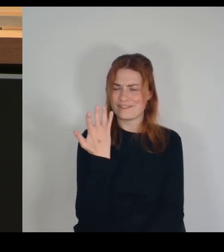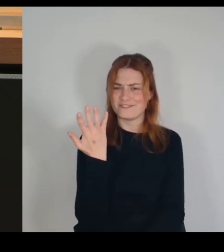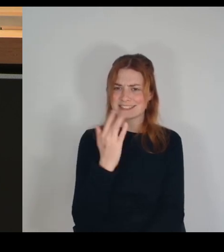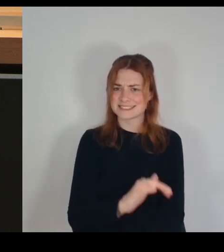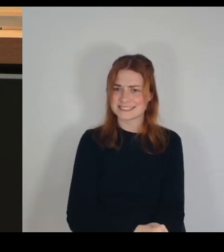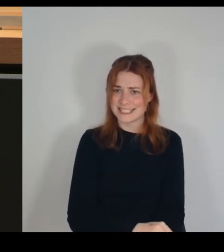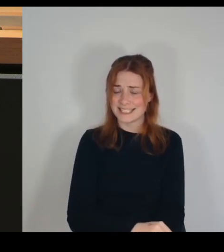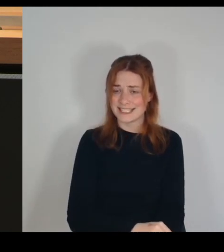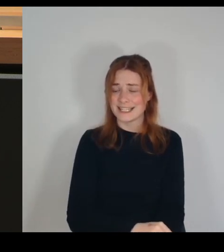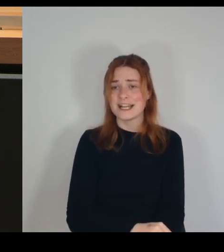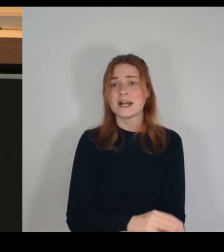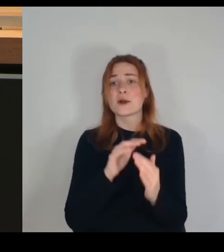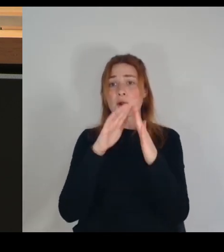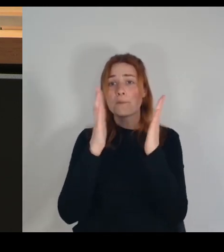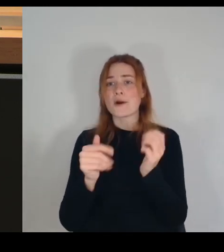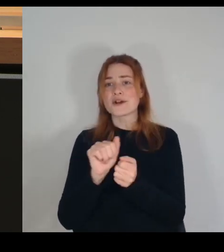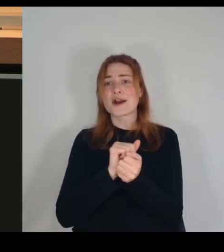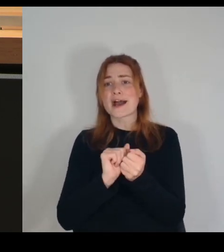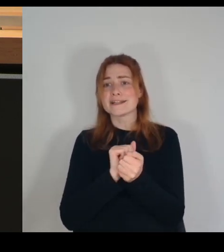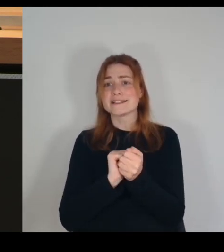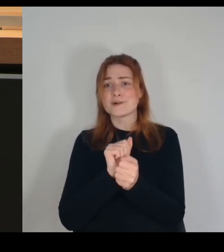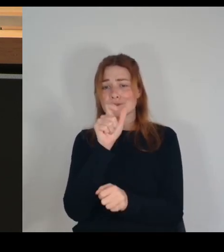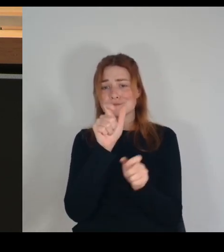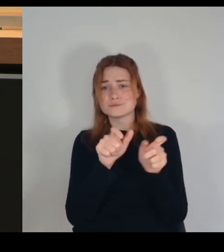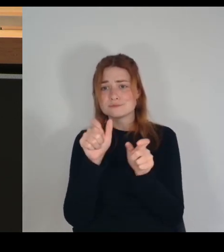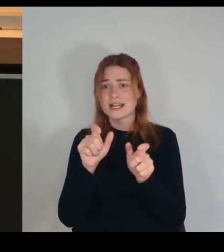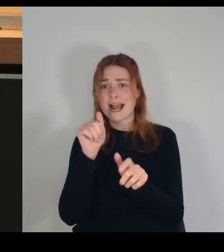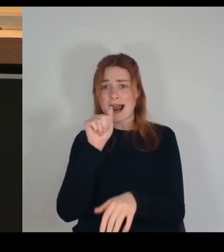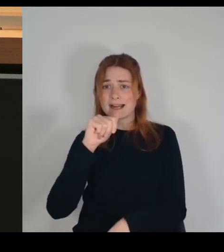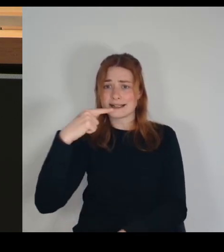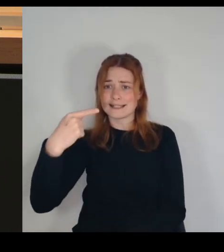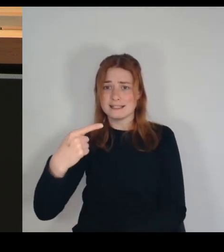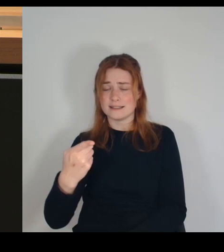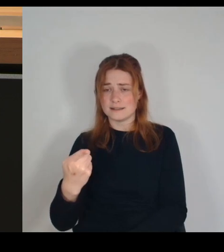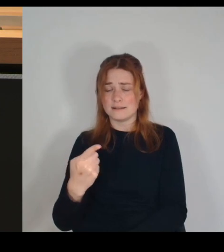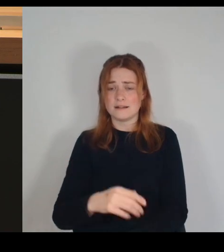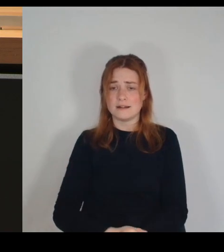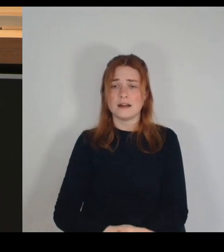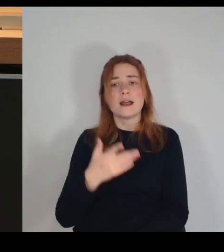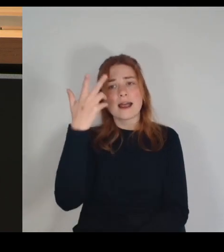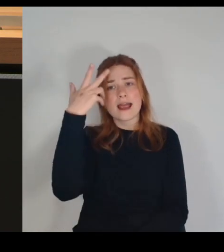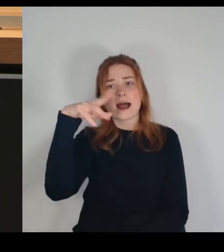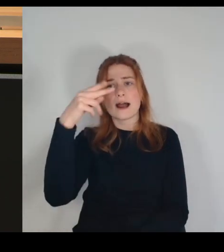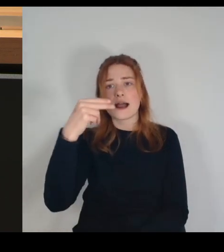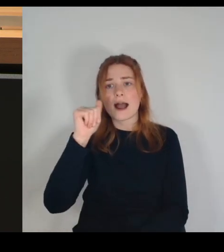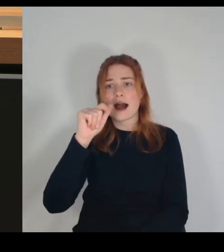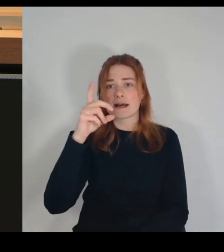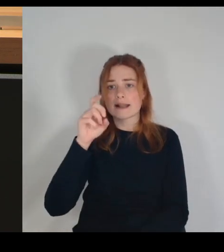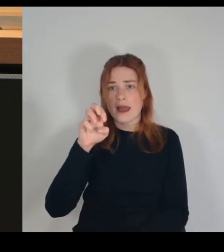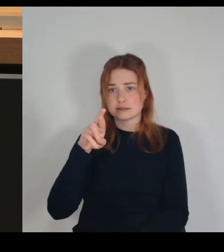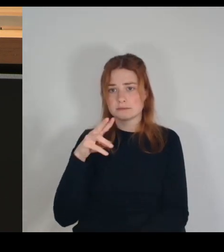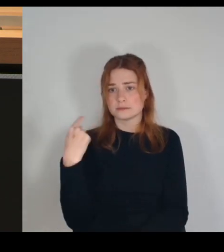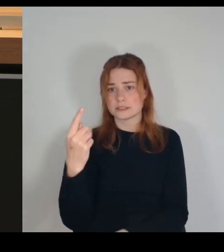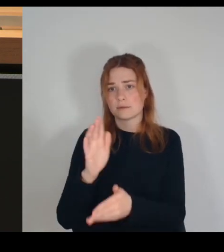Da sagte der der Herr Hader und ich zitiere mit Erlaubnis des Präsidenten, dass es wenig Interesse gab, das Vergabe